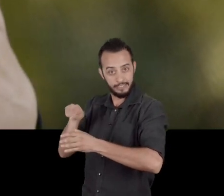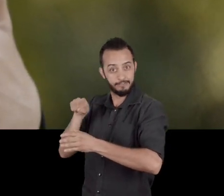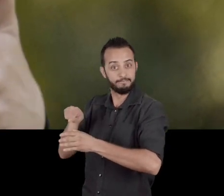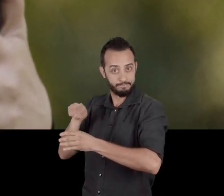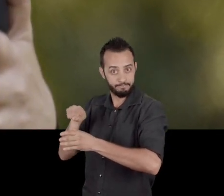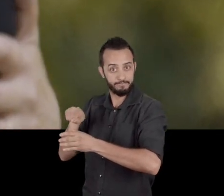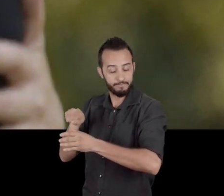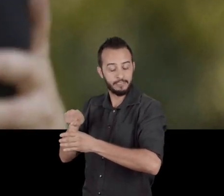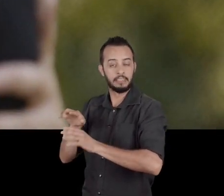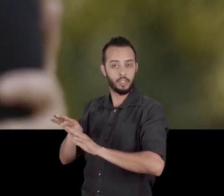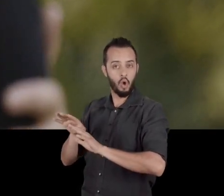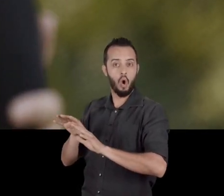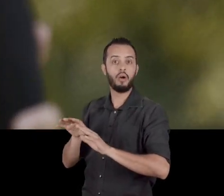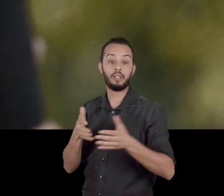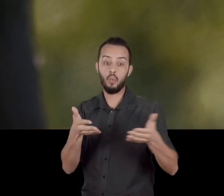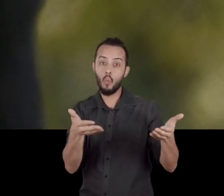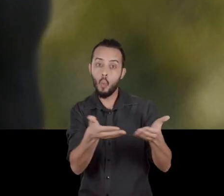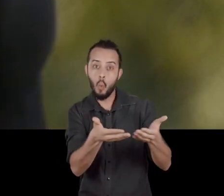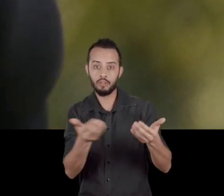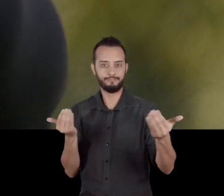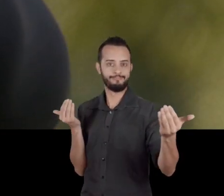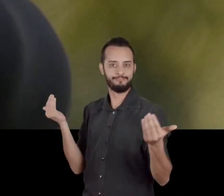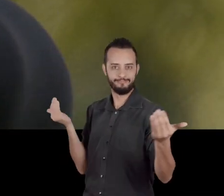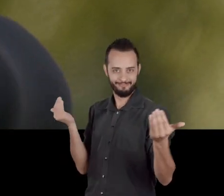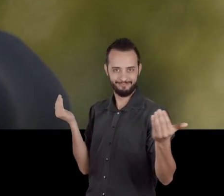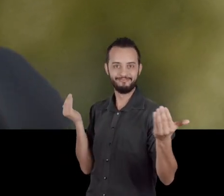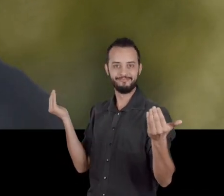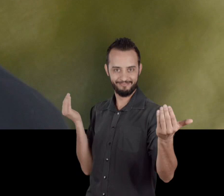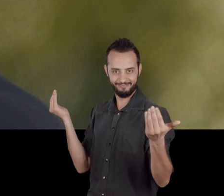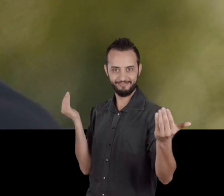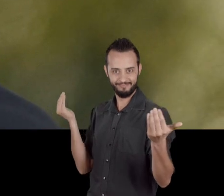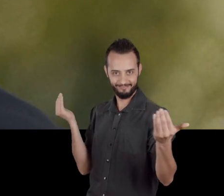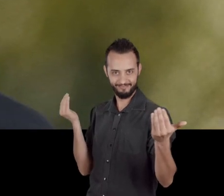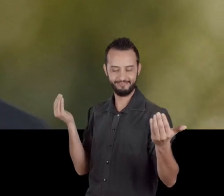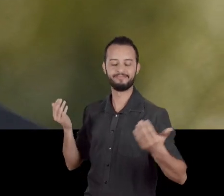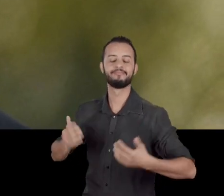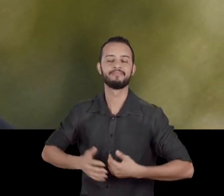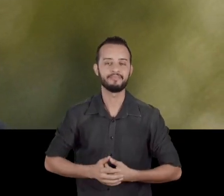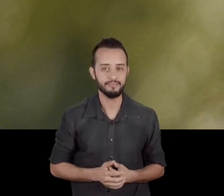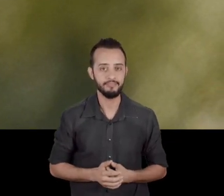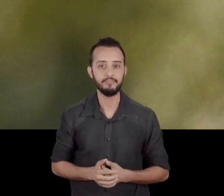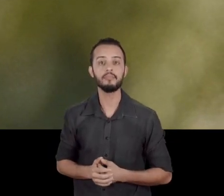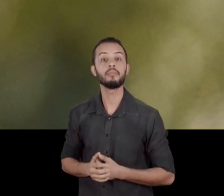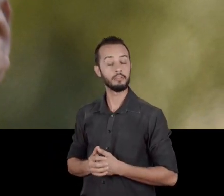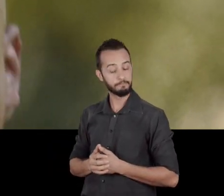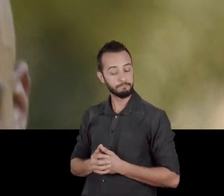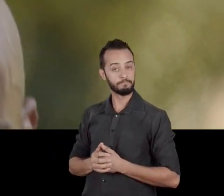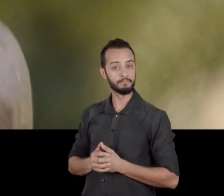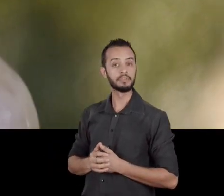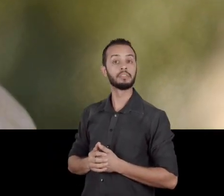É difícil fazer essa discussão sem pensar no contemporâneo em relação a tempos passados.